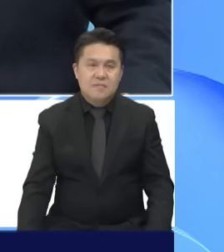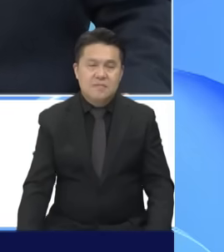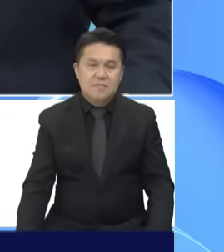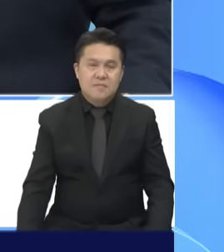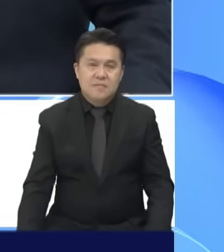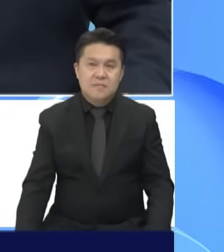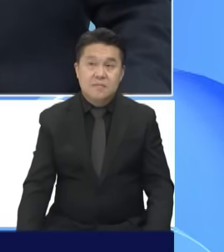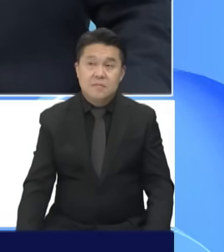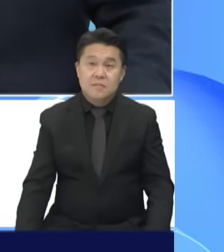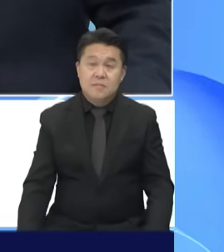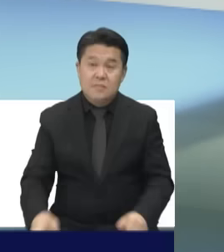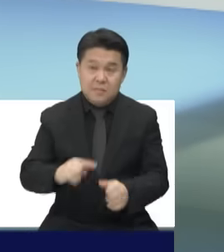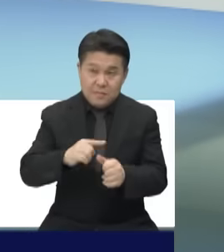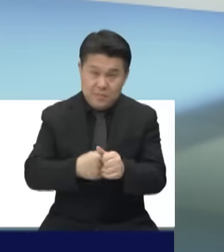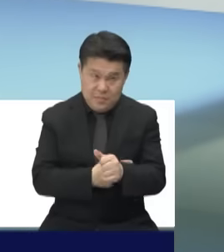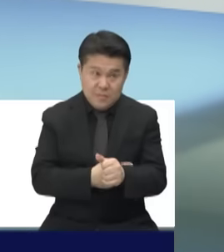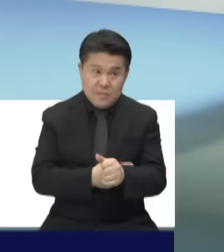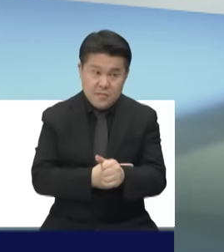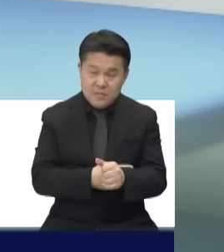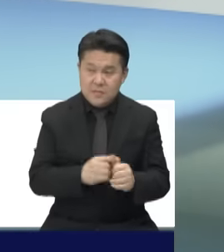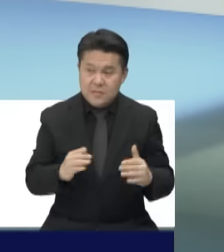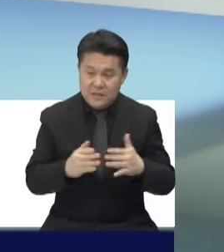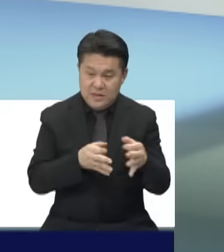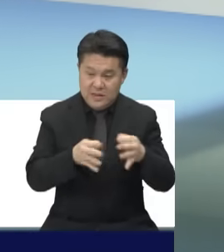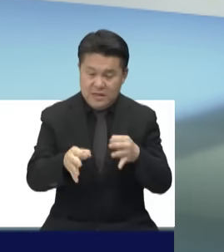(앵커) 그러니까 자연스럽게 부동산시장이 별로 안 좋으니까 이제